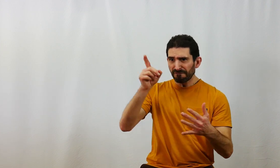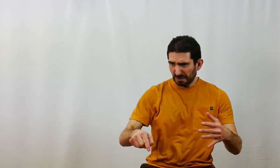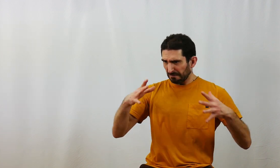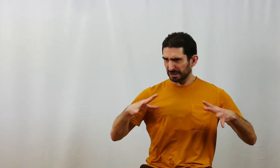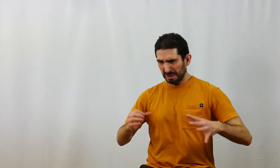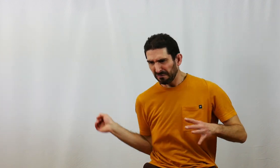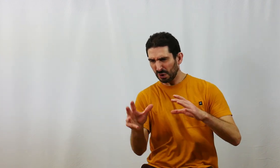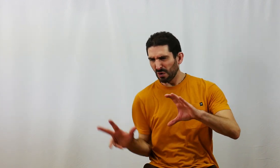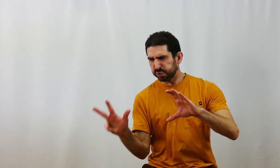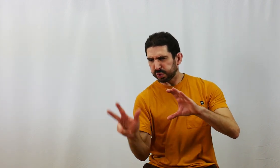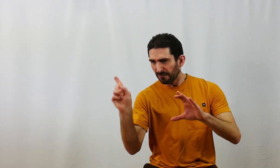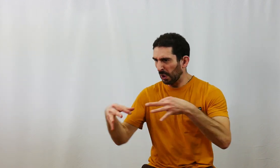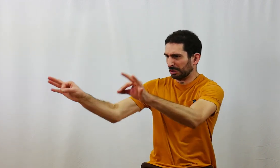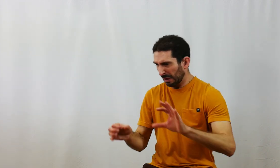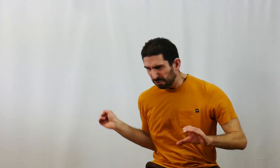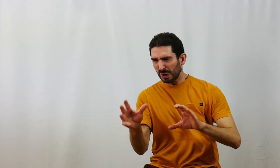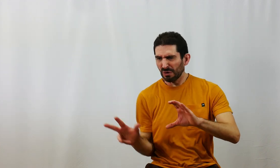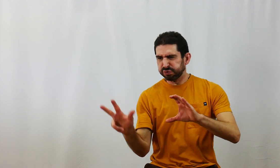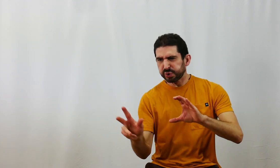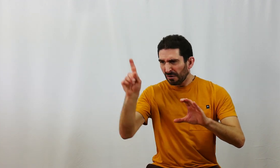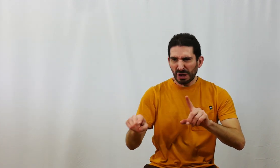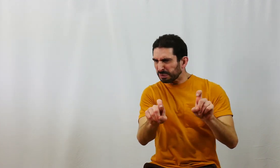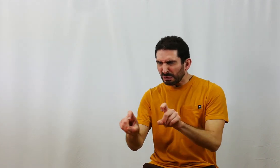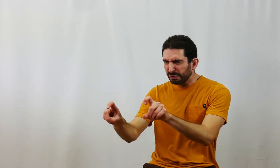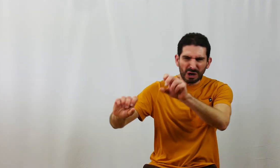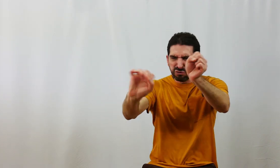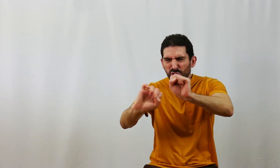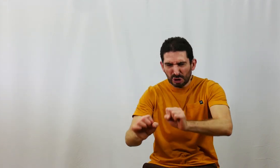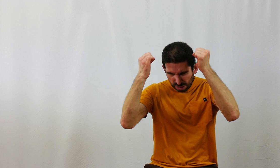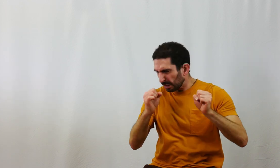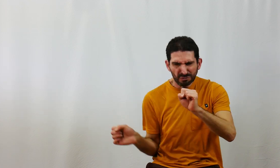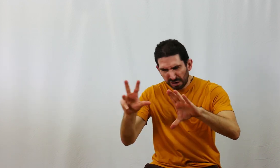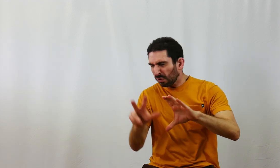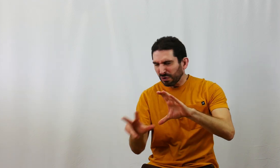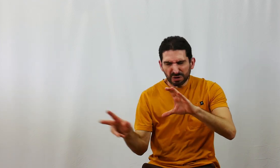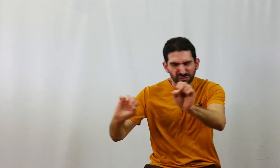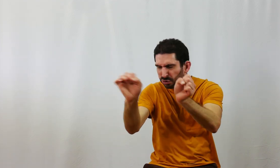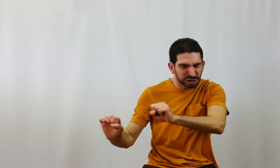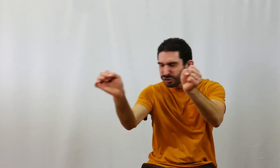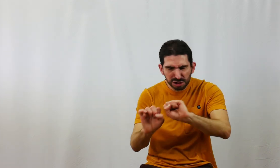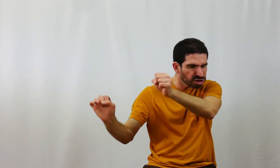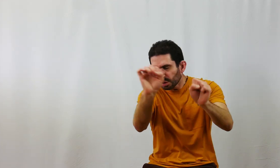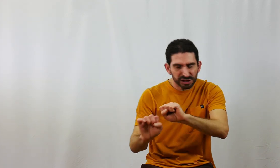Il faut laver les vêtements en machine ! Il faut laver les draps en machine ! Il faut tout nettoyer et tout désinfecter !